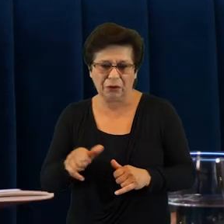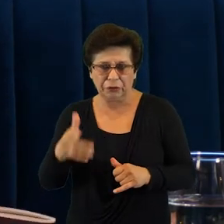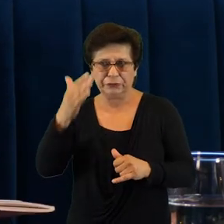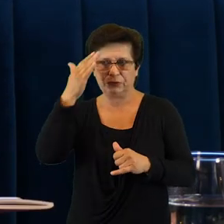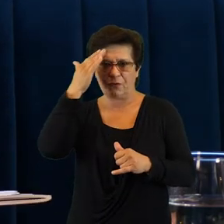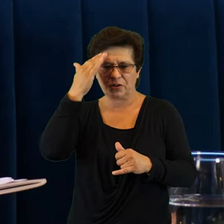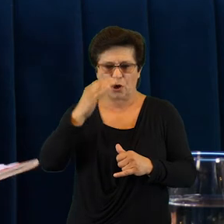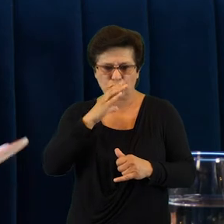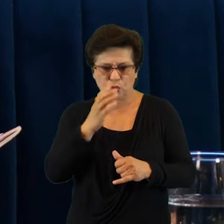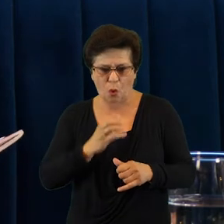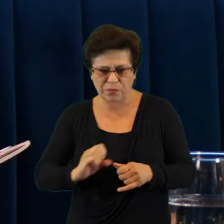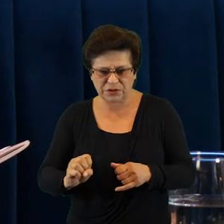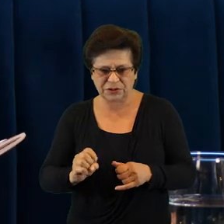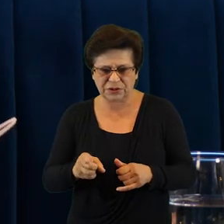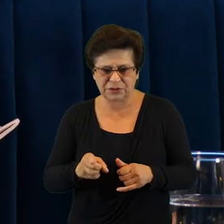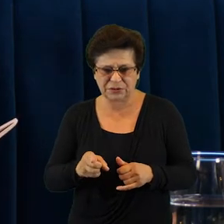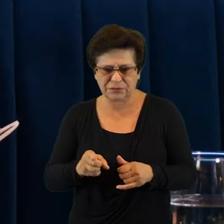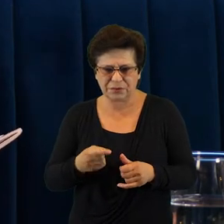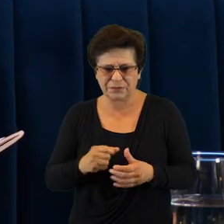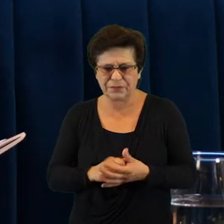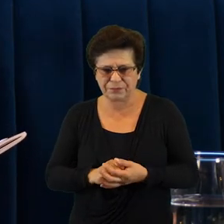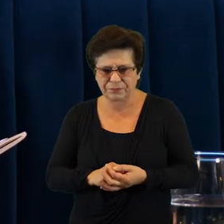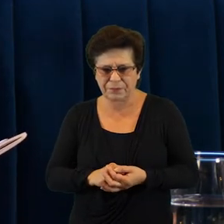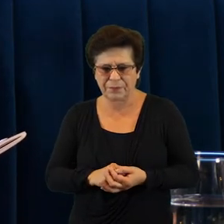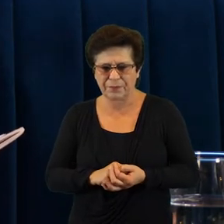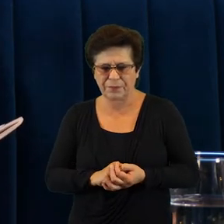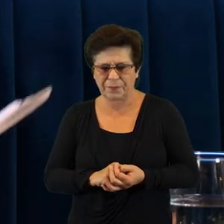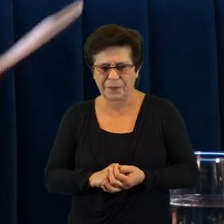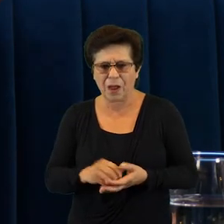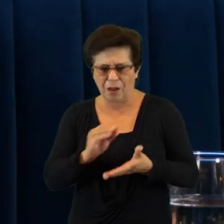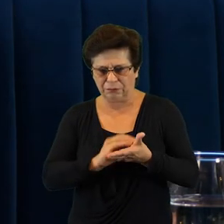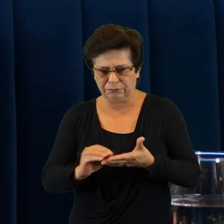co odnotował tajny współpracownik, a pani do tego dotarła w IPN-ie,